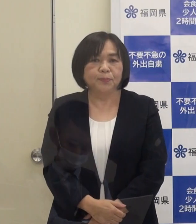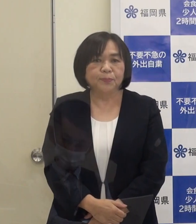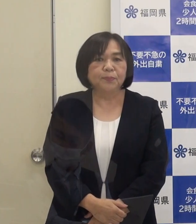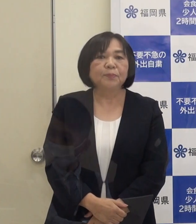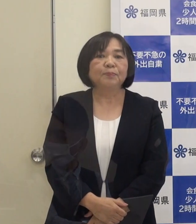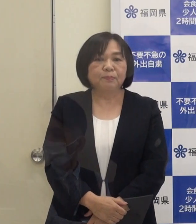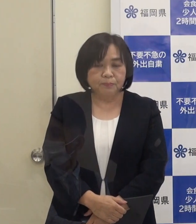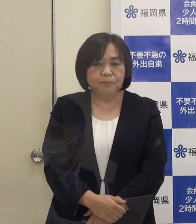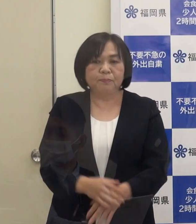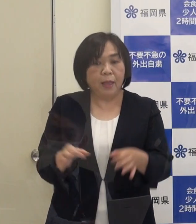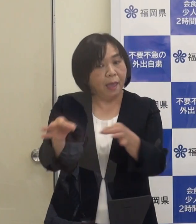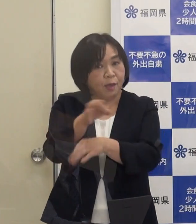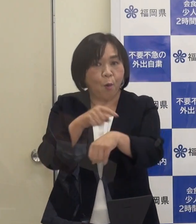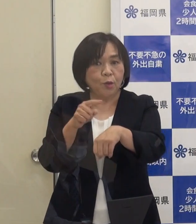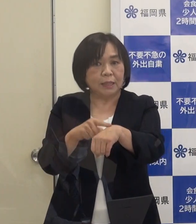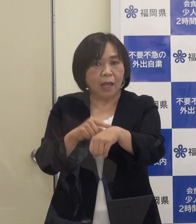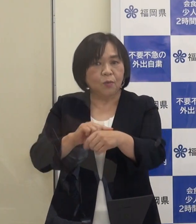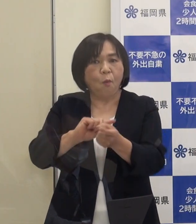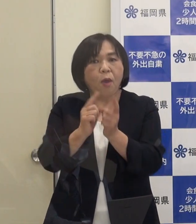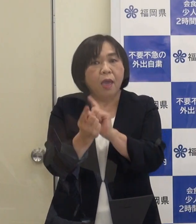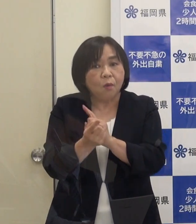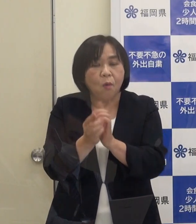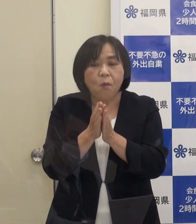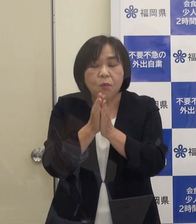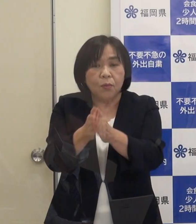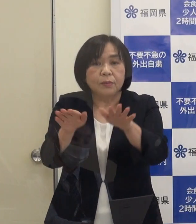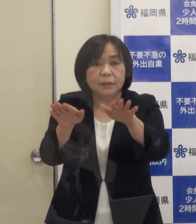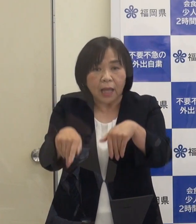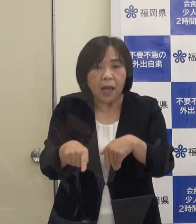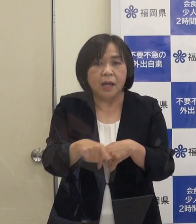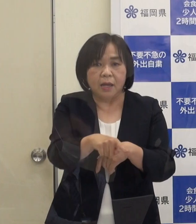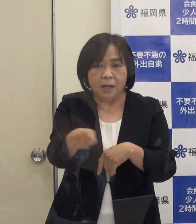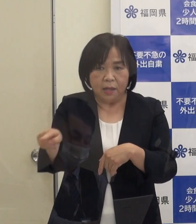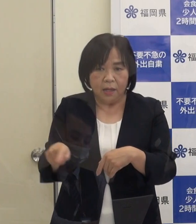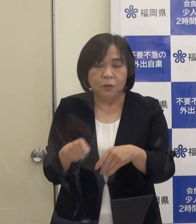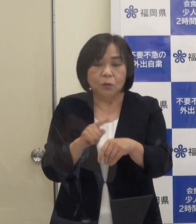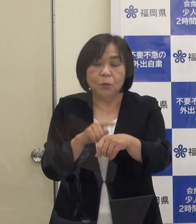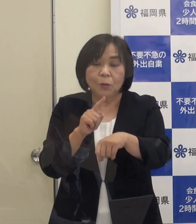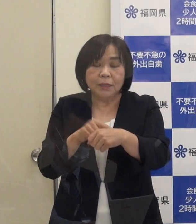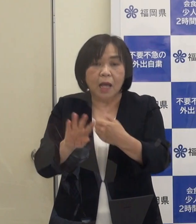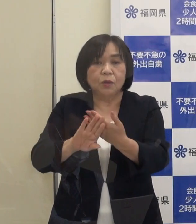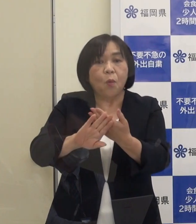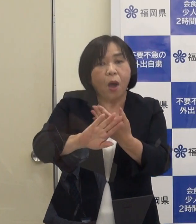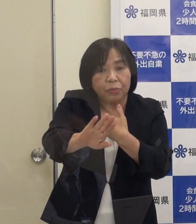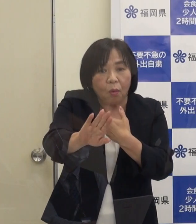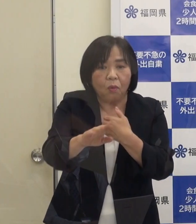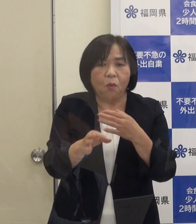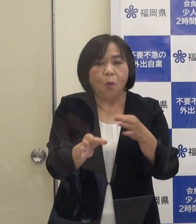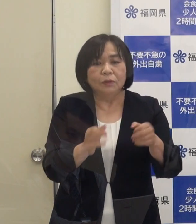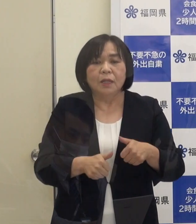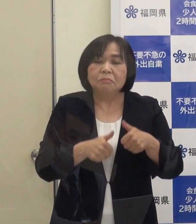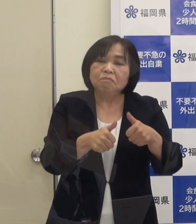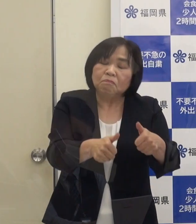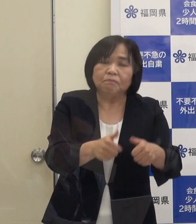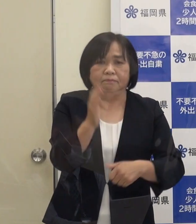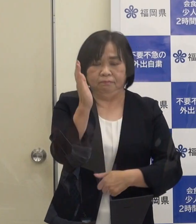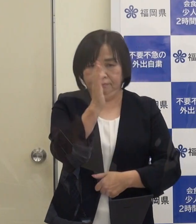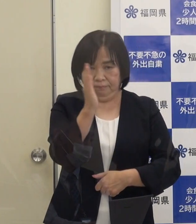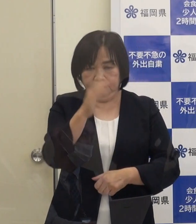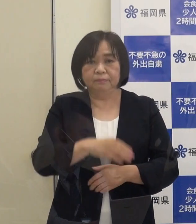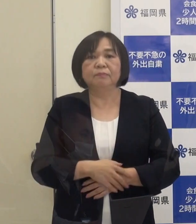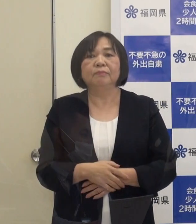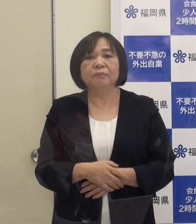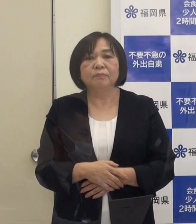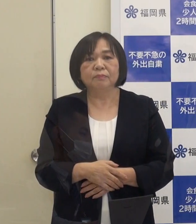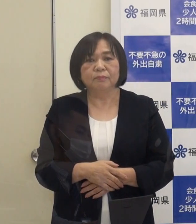営業時間の変更を要請した時間以降 飲食店にみだりに出入りせず